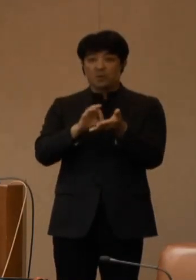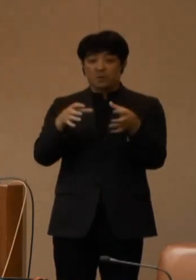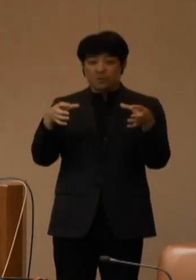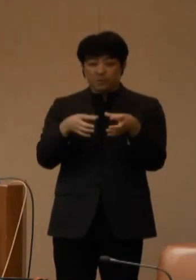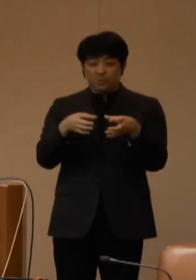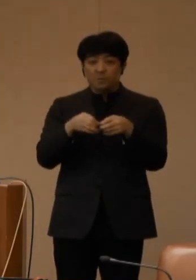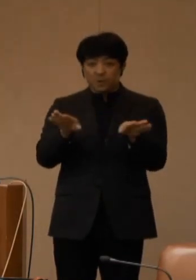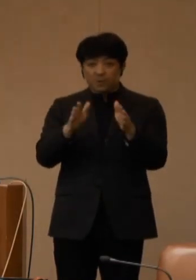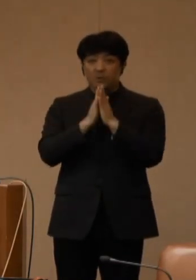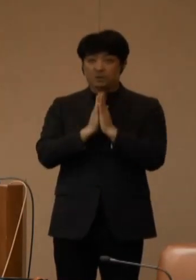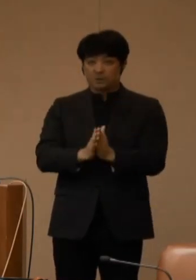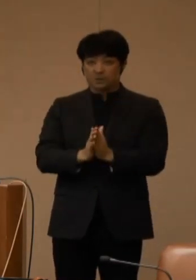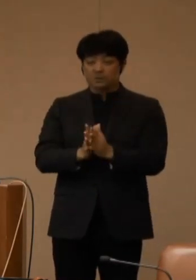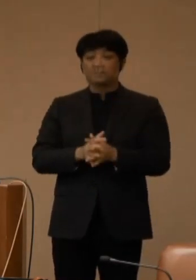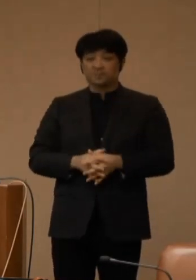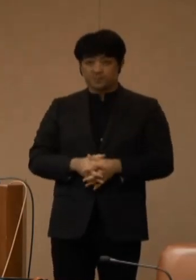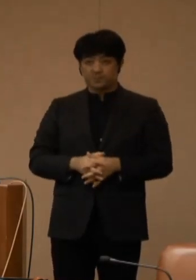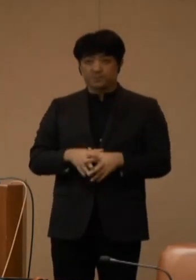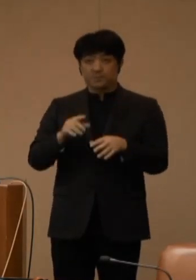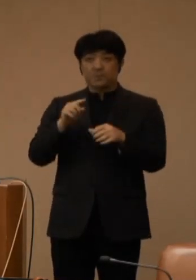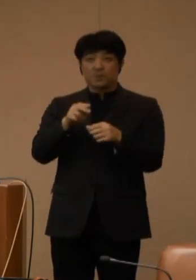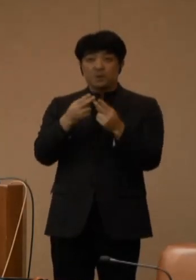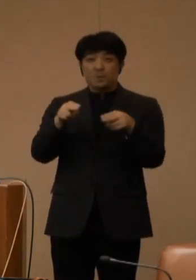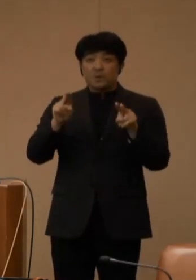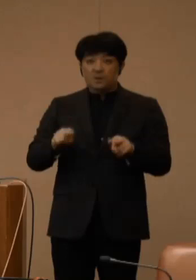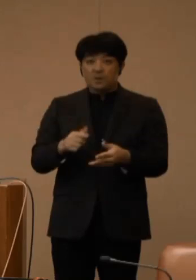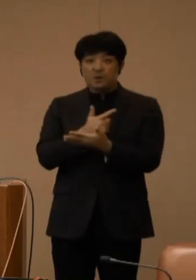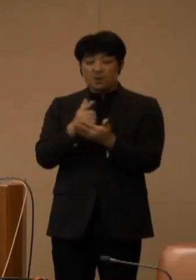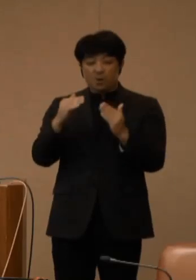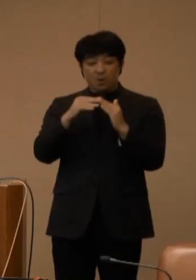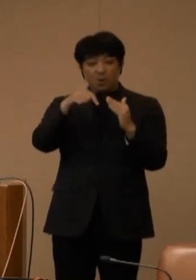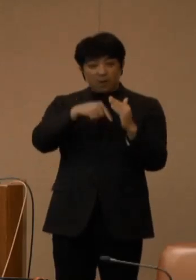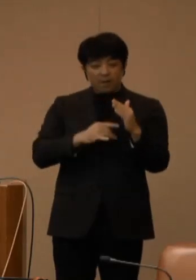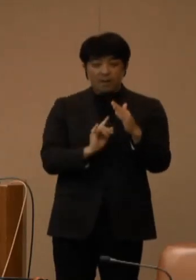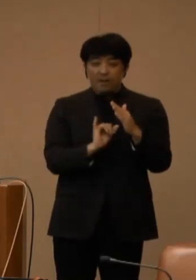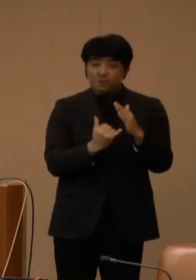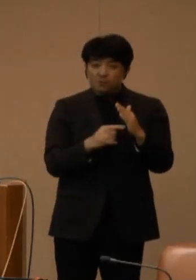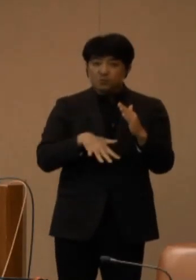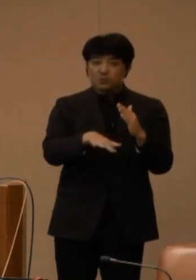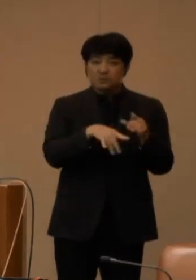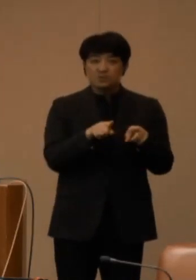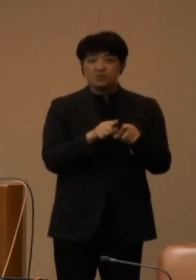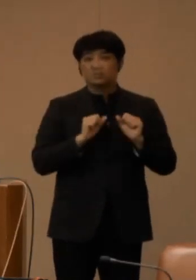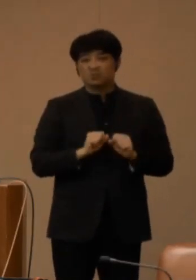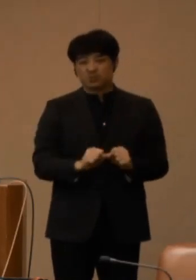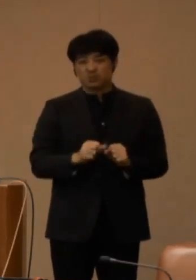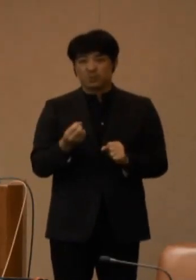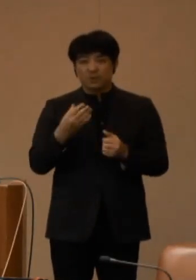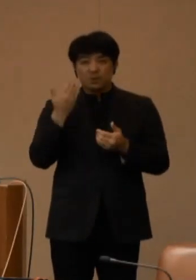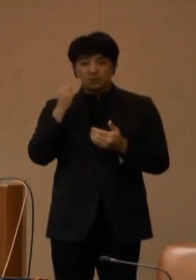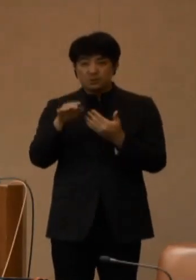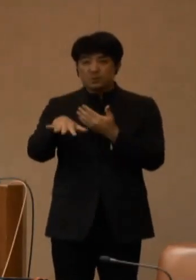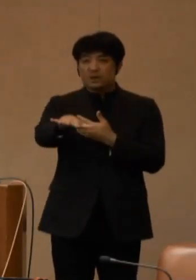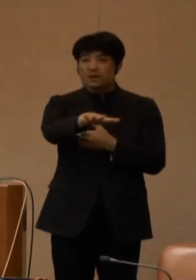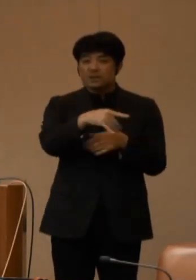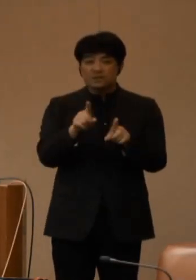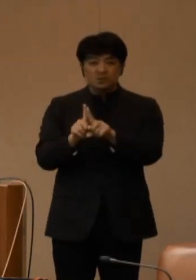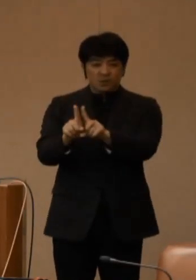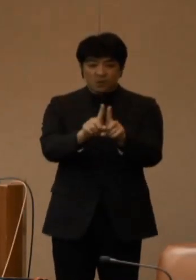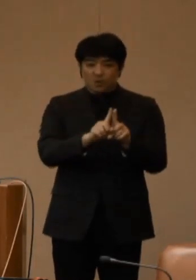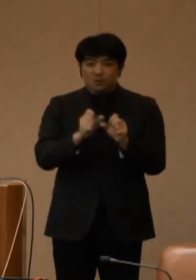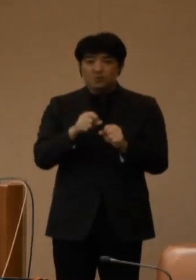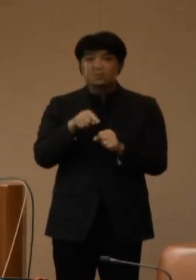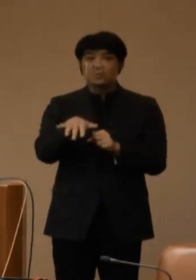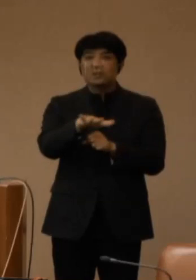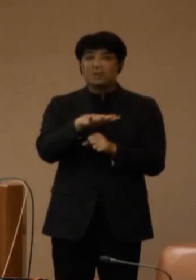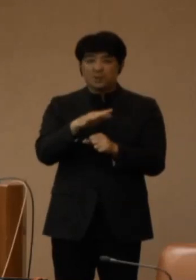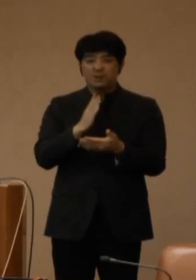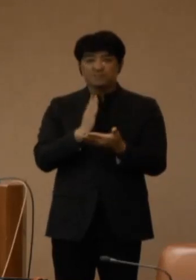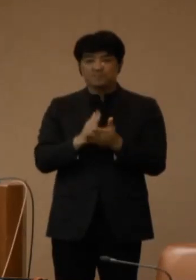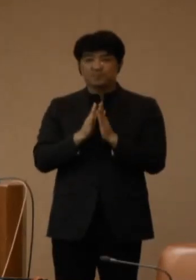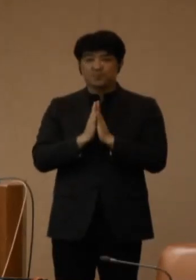年末年始恒例のイベントは同居家族と過ごしていただき、不特定多数との接触を避ける行動をぜひお願いします。